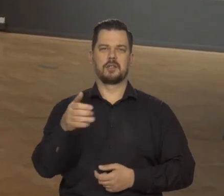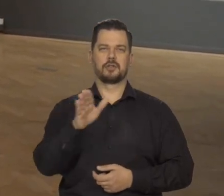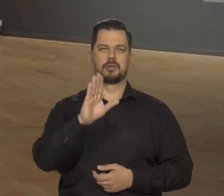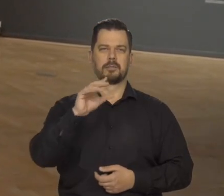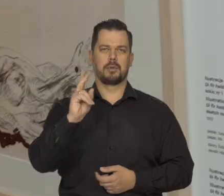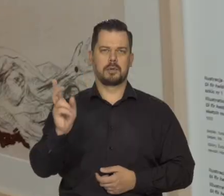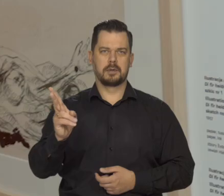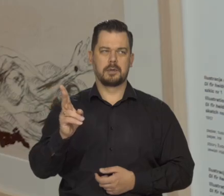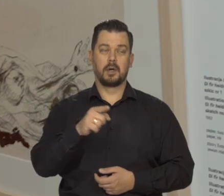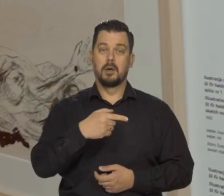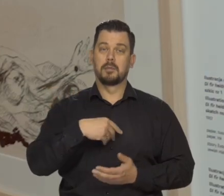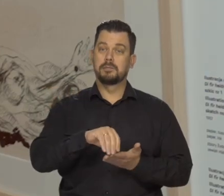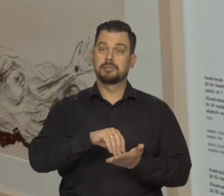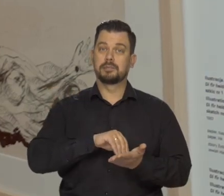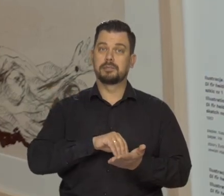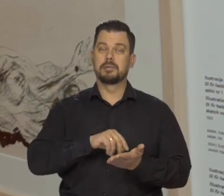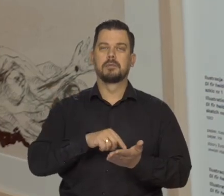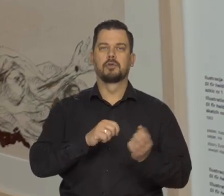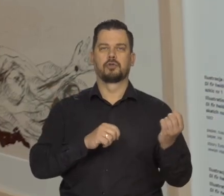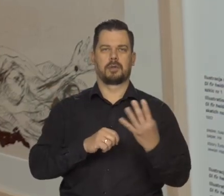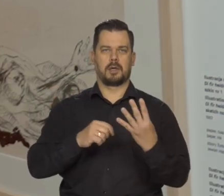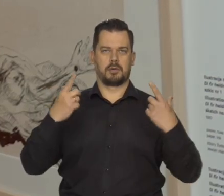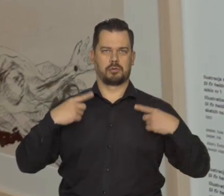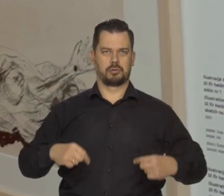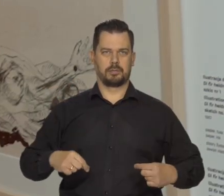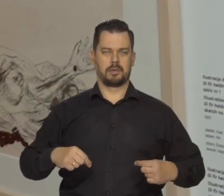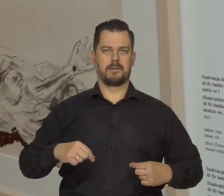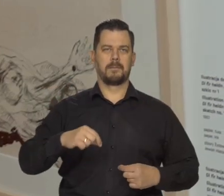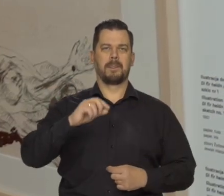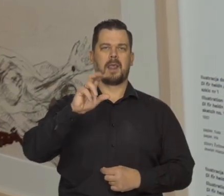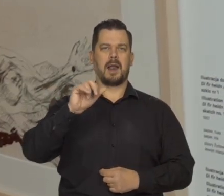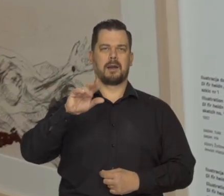Jednym z opowiadań, które ilustruje są „Czterej bohaterowie” / „Di fir heldn”.